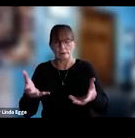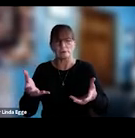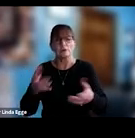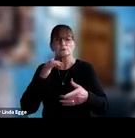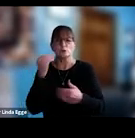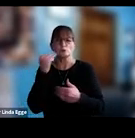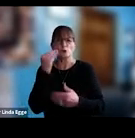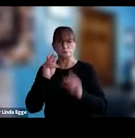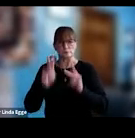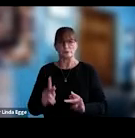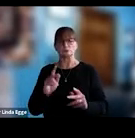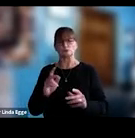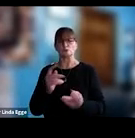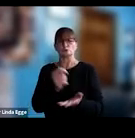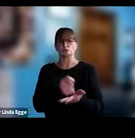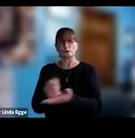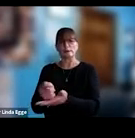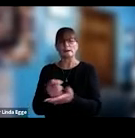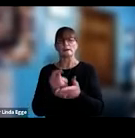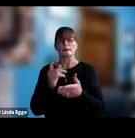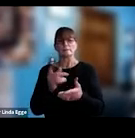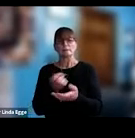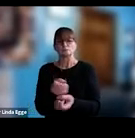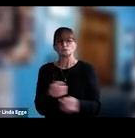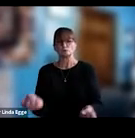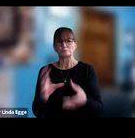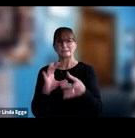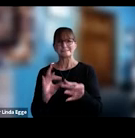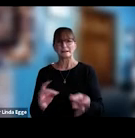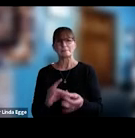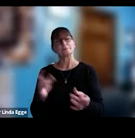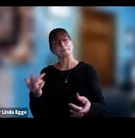Para nosotros, el tratamiento de las fuentes de información siempre es la norma de referencia.